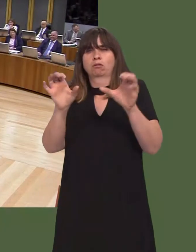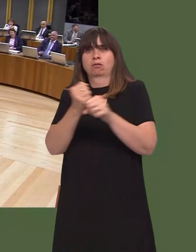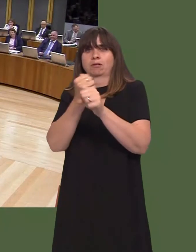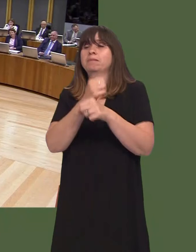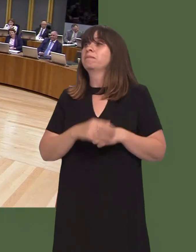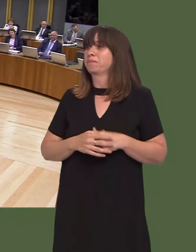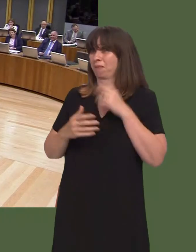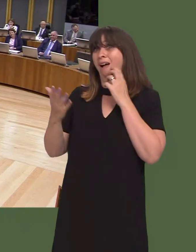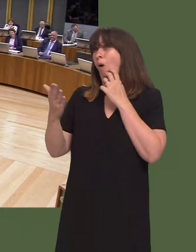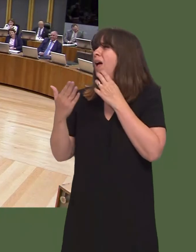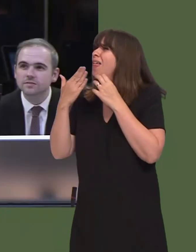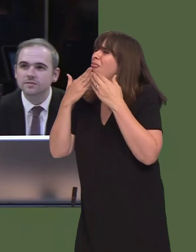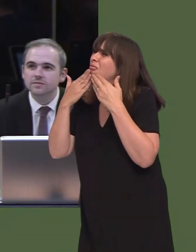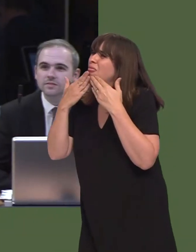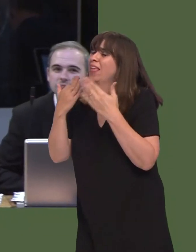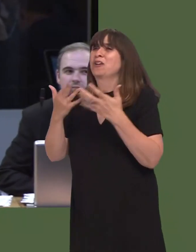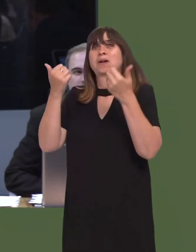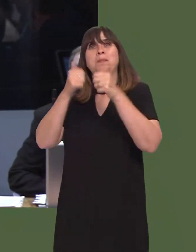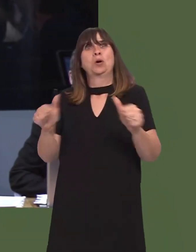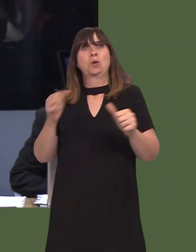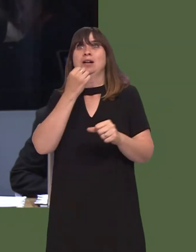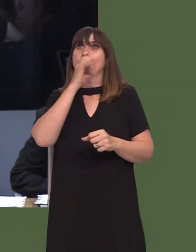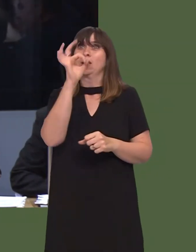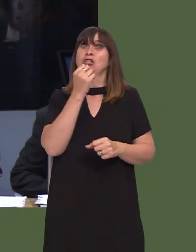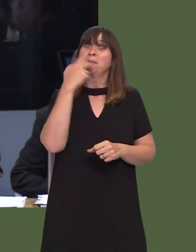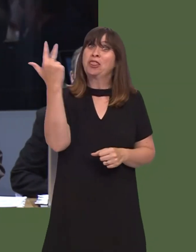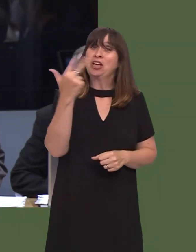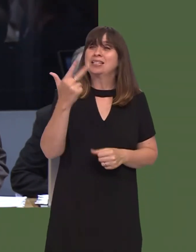diwrnod lle cyrhaeddom ni gwestiwn 13, ac mae fy niolch i Neil Hamilton ac i Mark Reckless